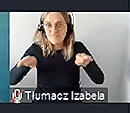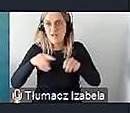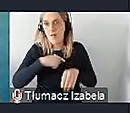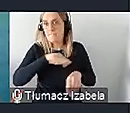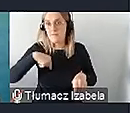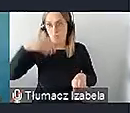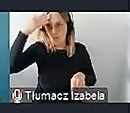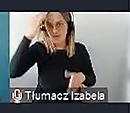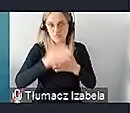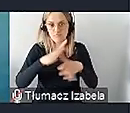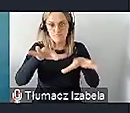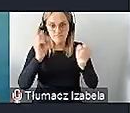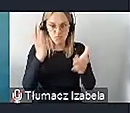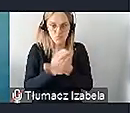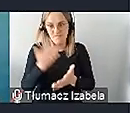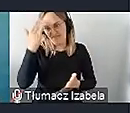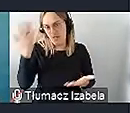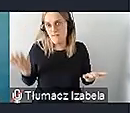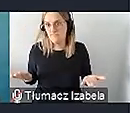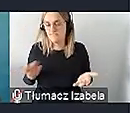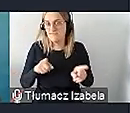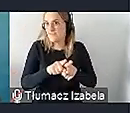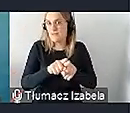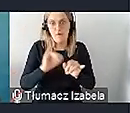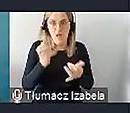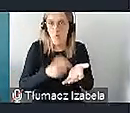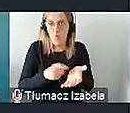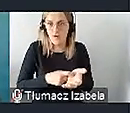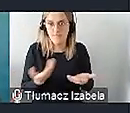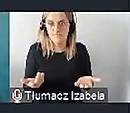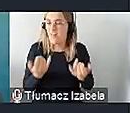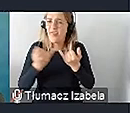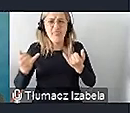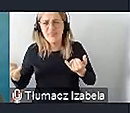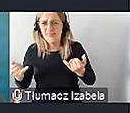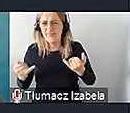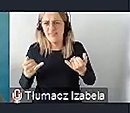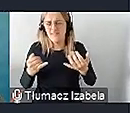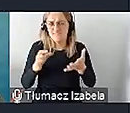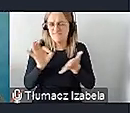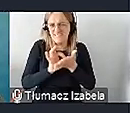Tak samo tutaj możemy podejść do rysowania kurki czy jakiegokolwiek innego obiektu,